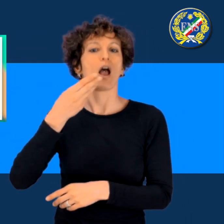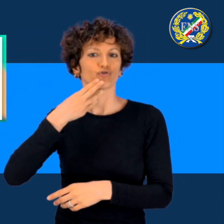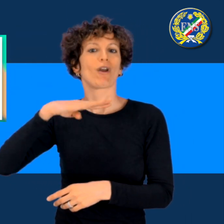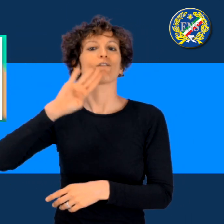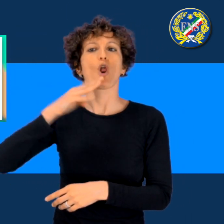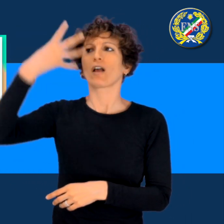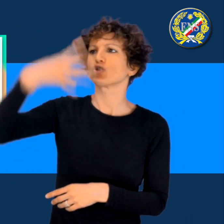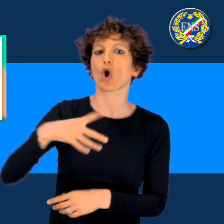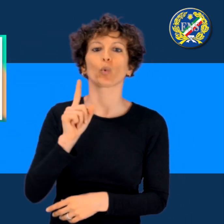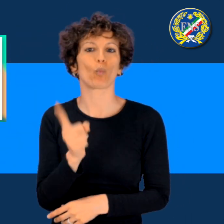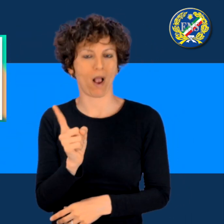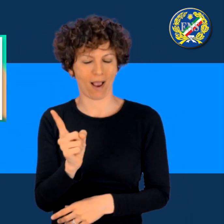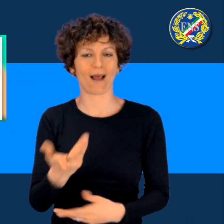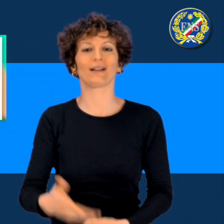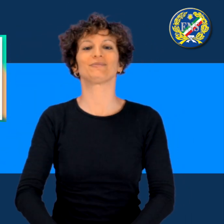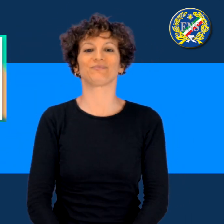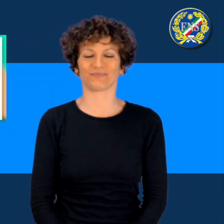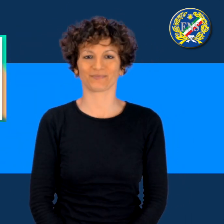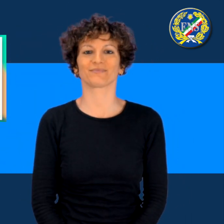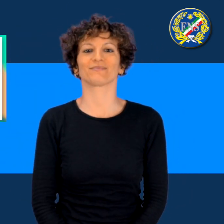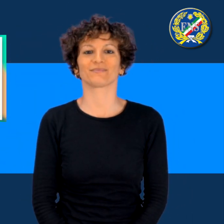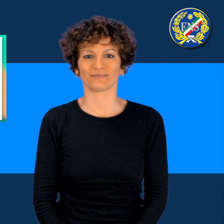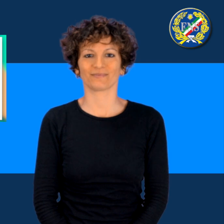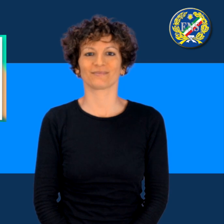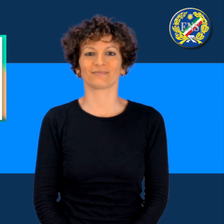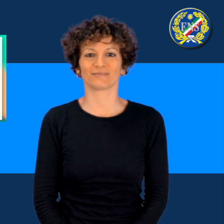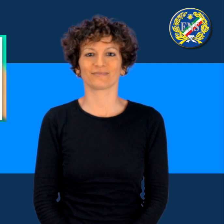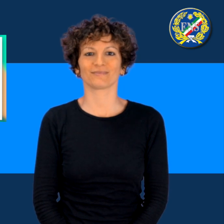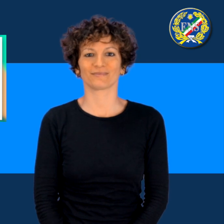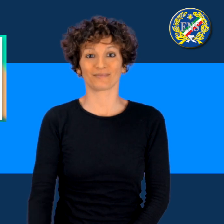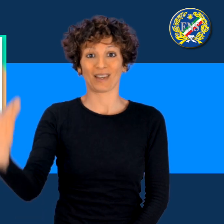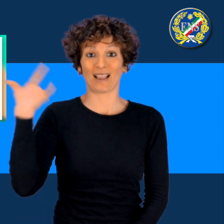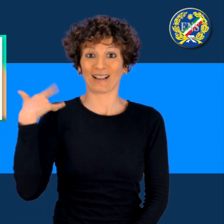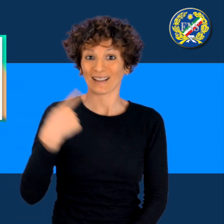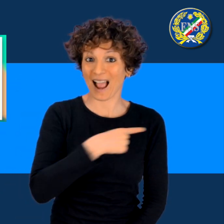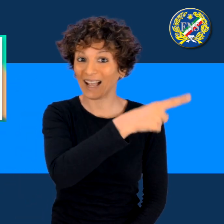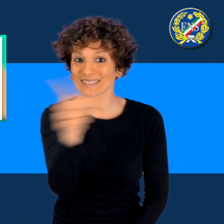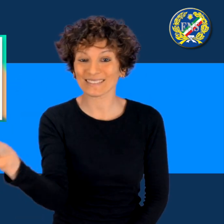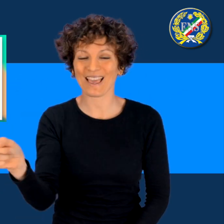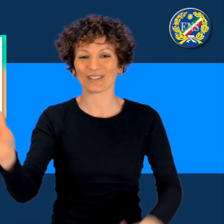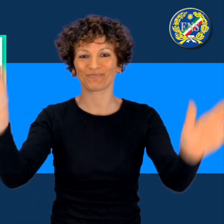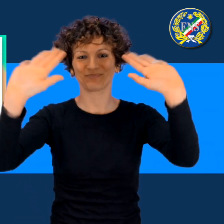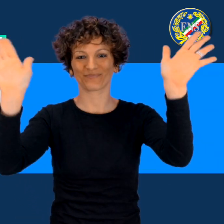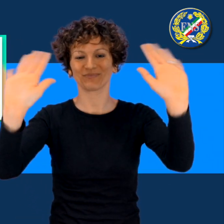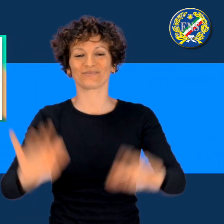della Presidenza del Consiglio dei Ministri. Grazie